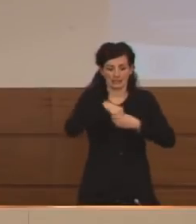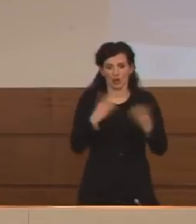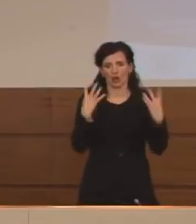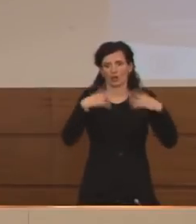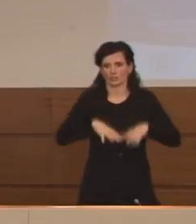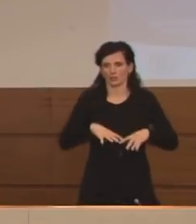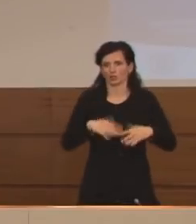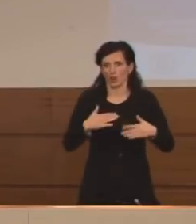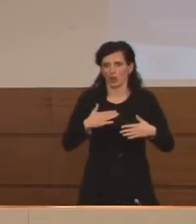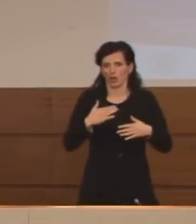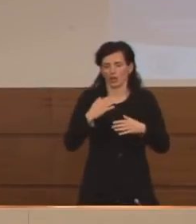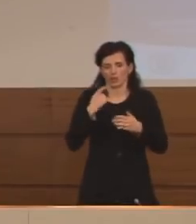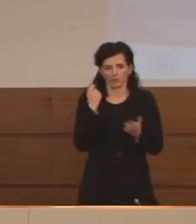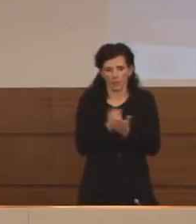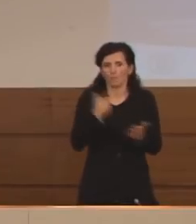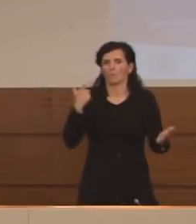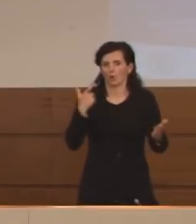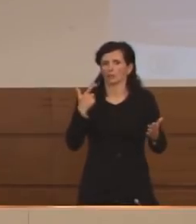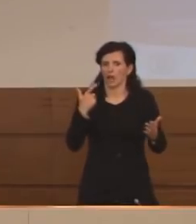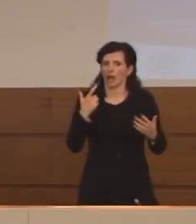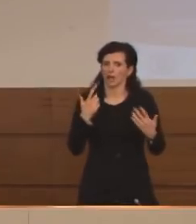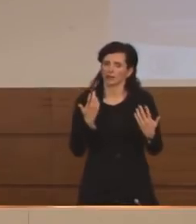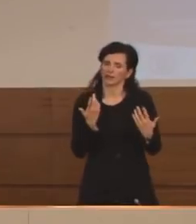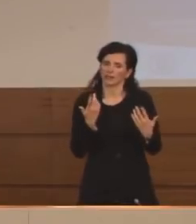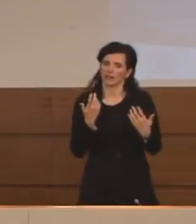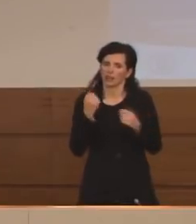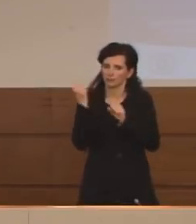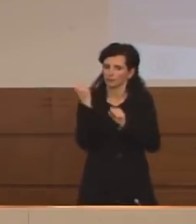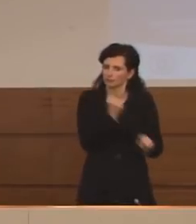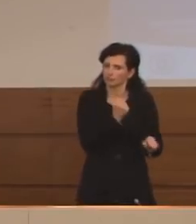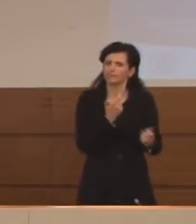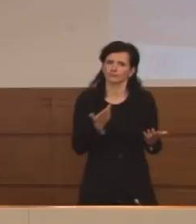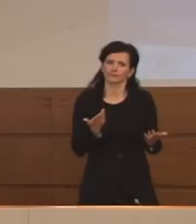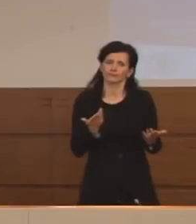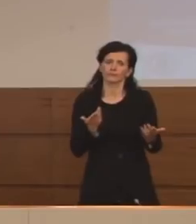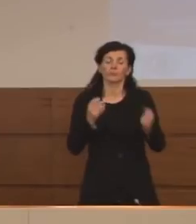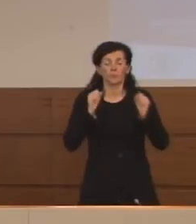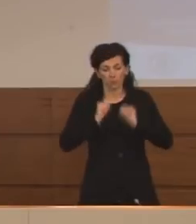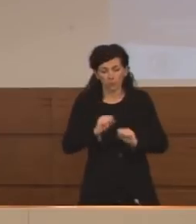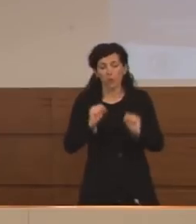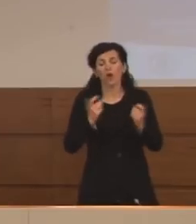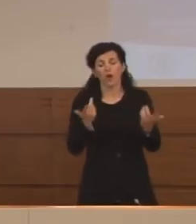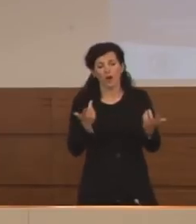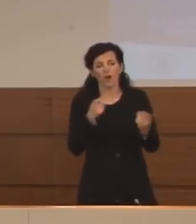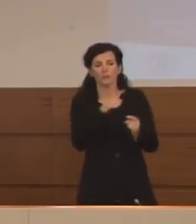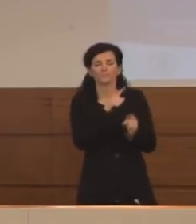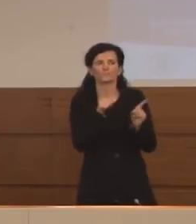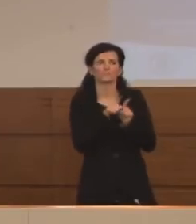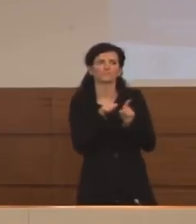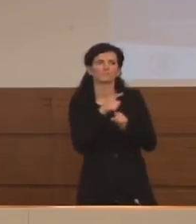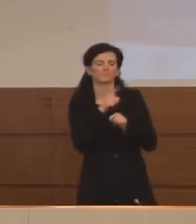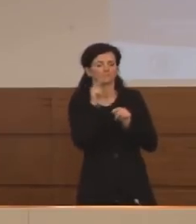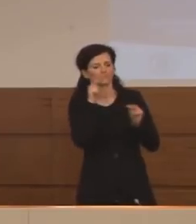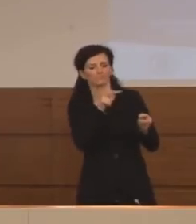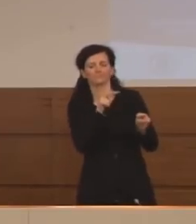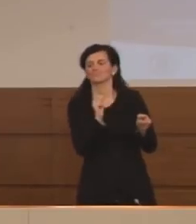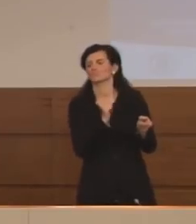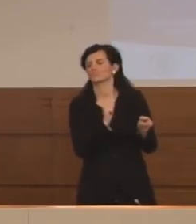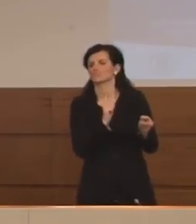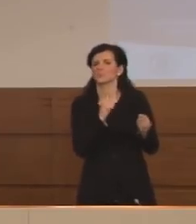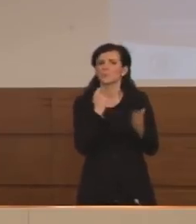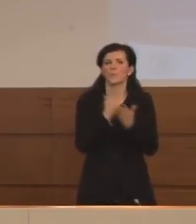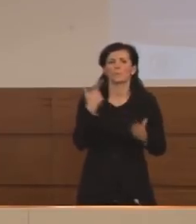A volte si può sottovalutare un aspetto.